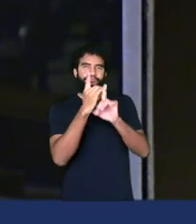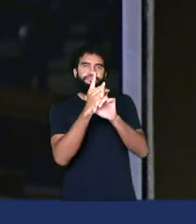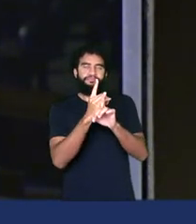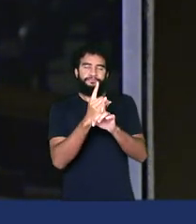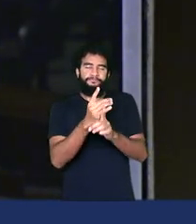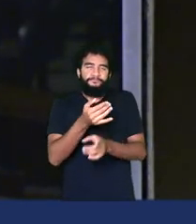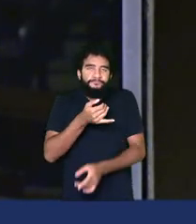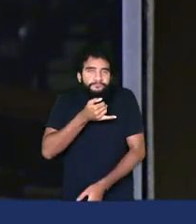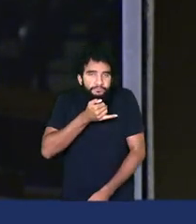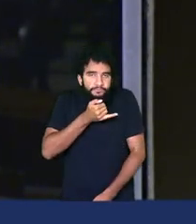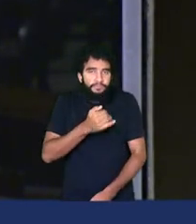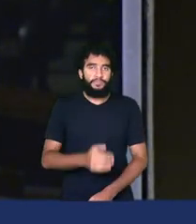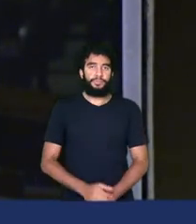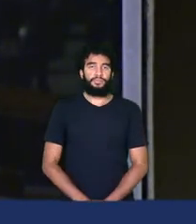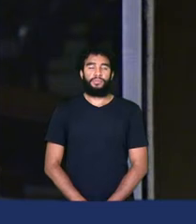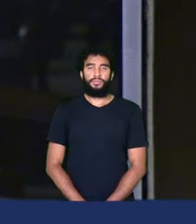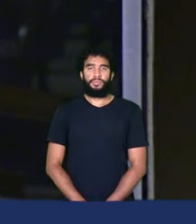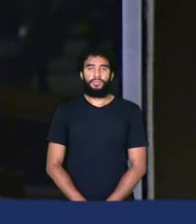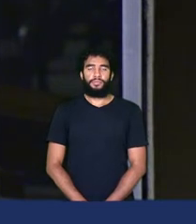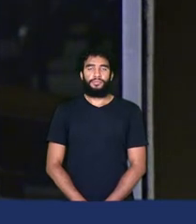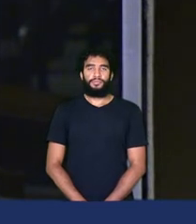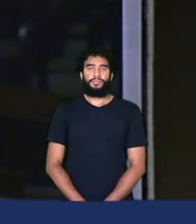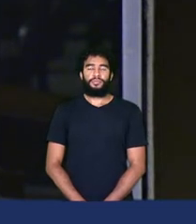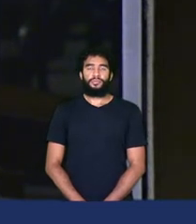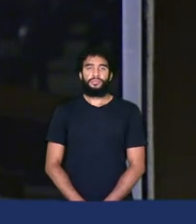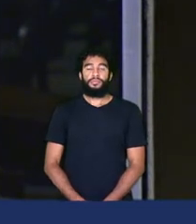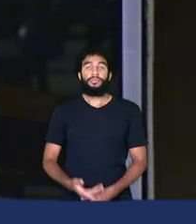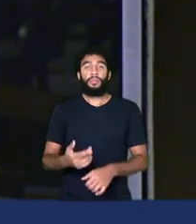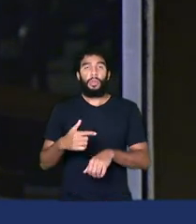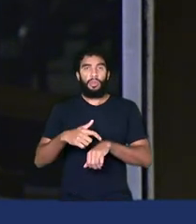NOSSOS SENTIMENTOS, PRESIDENTE. PRESIDENTE, AINDA NO TEMPO QUE ME RESTA QUERO